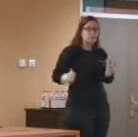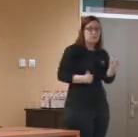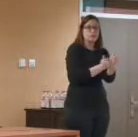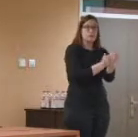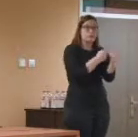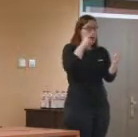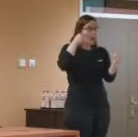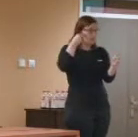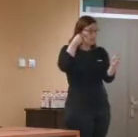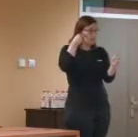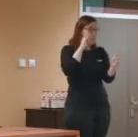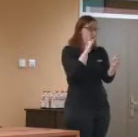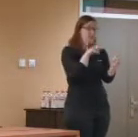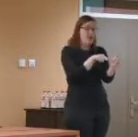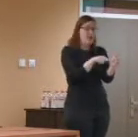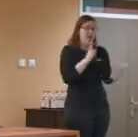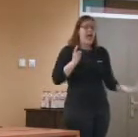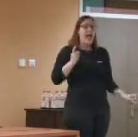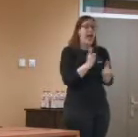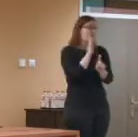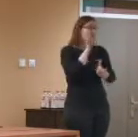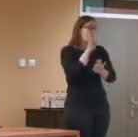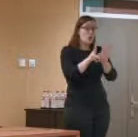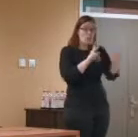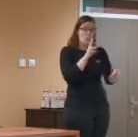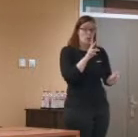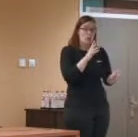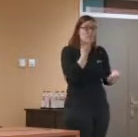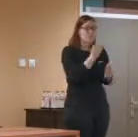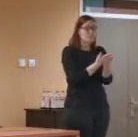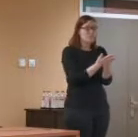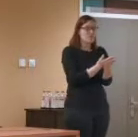anticorrupción demanda la pena máxima de todos altos cargos que he dicho que son probablemente